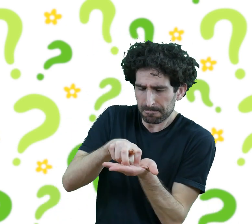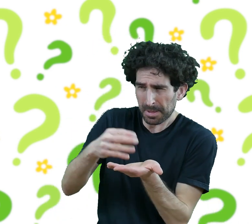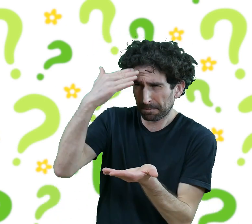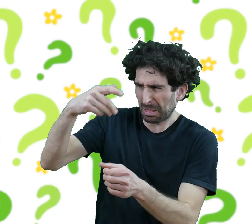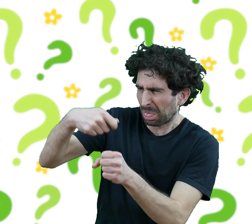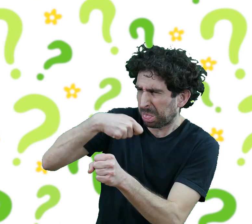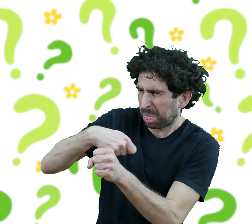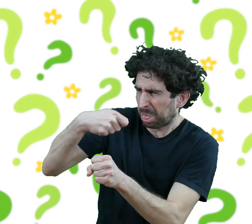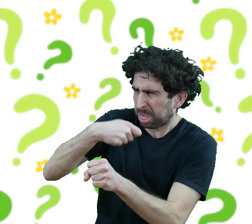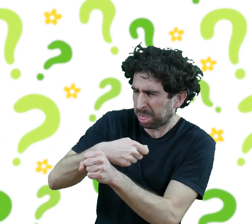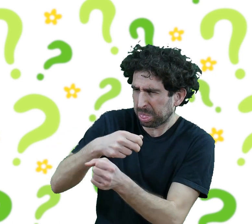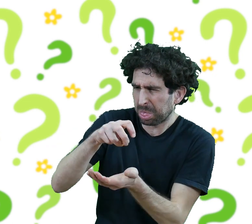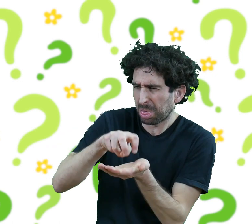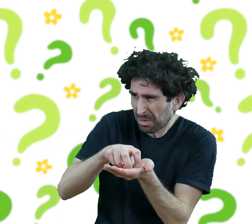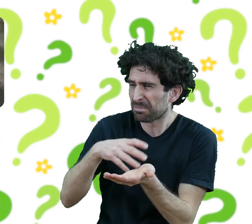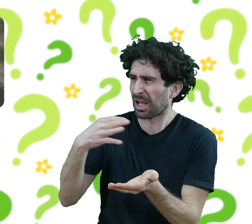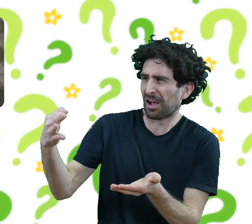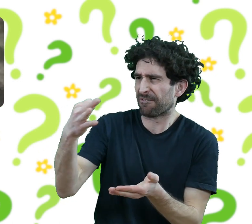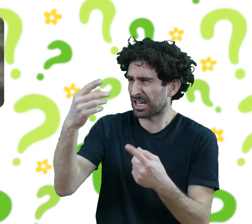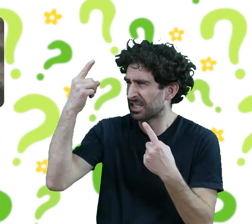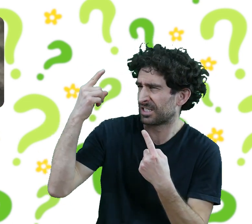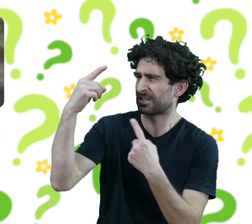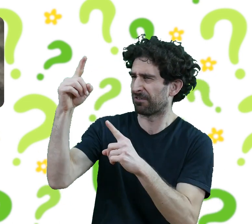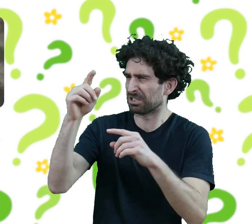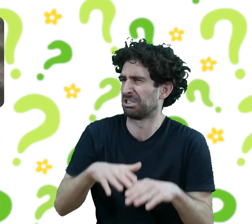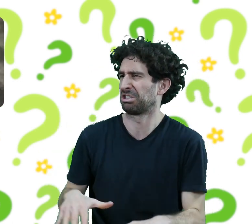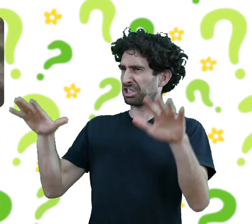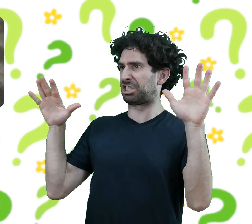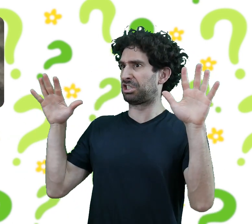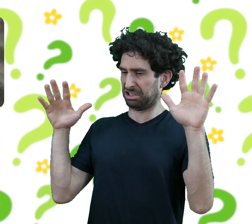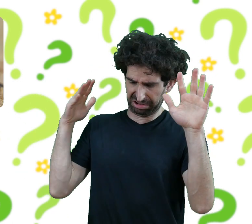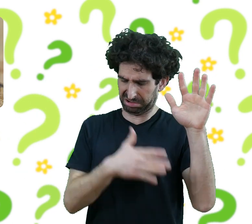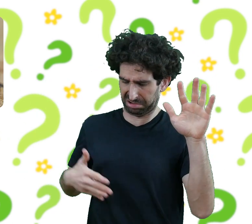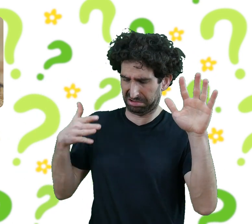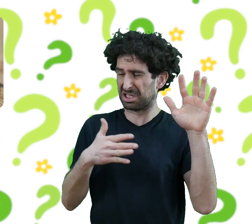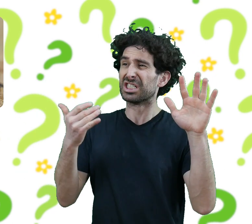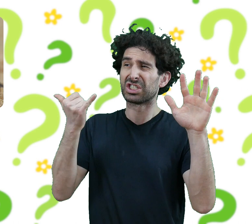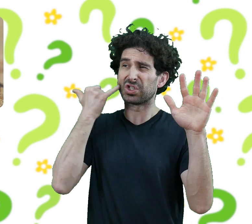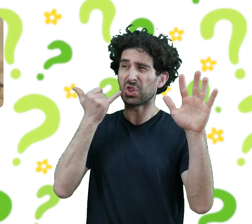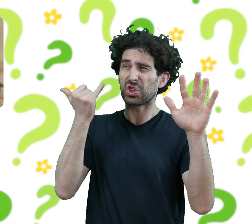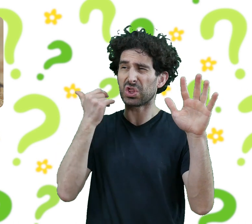Si on l'embête, il applique le réflexe d'Unken : il présente son ventre jaune en s'arc-boutant